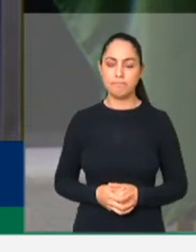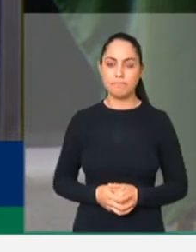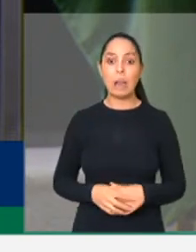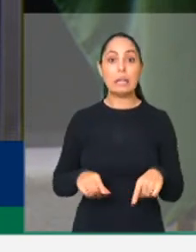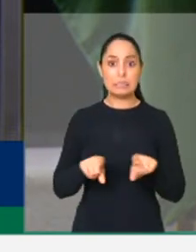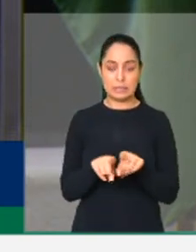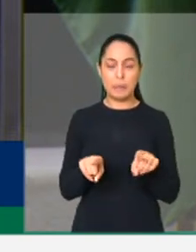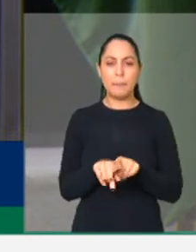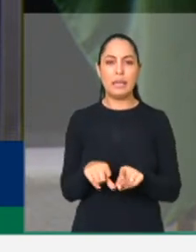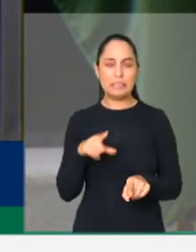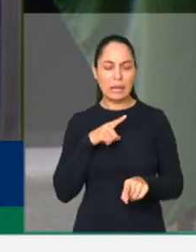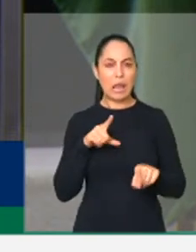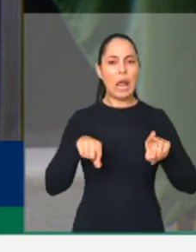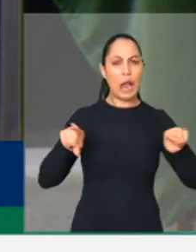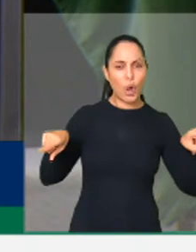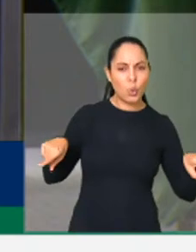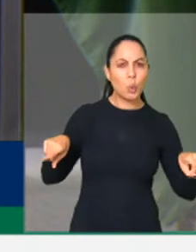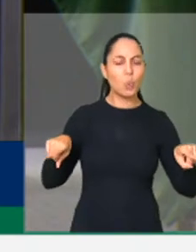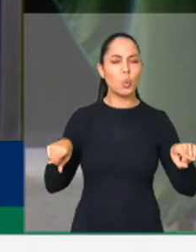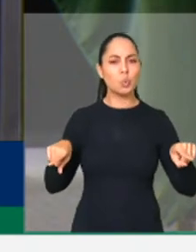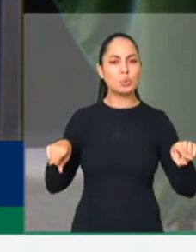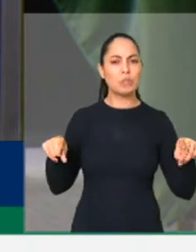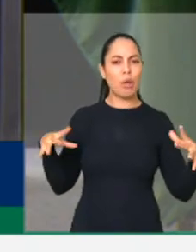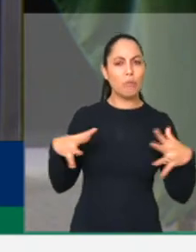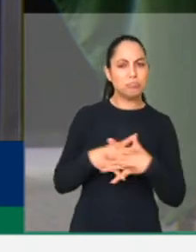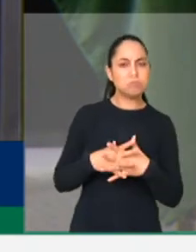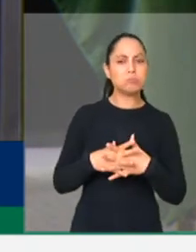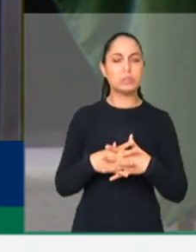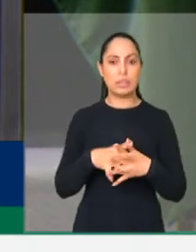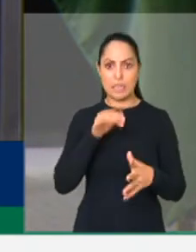RENÚNCIA DA RECEITA. OU PARA CRIAÇÃO EXPANSÃO APERFEIÇOAMENTO GOVERNAMENTAL QUE ACARRETE AUMENTO DE